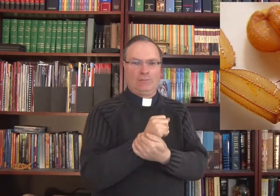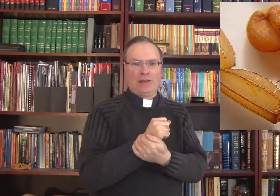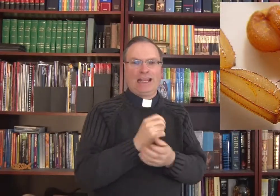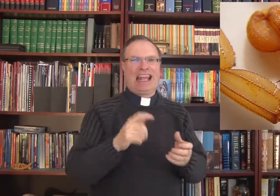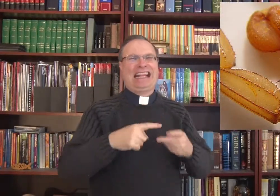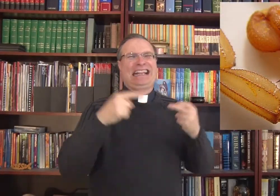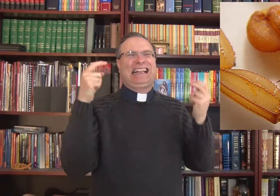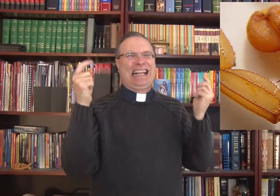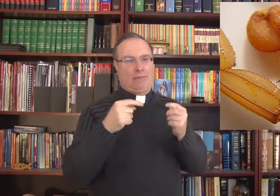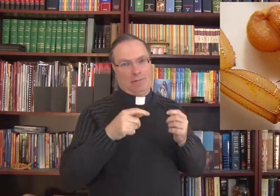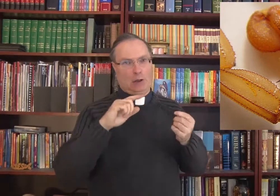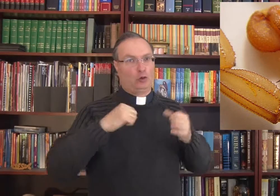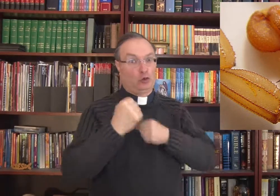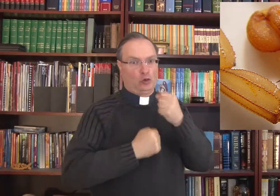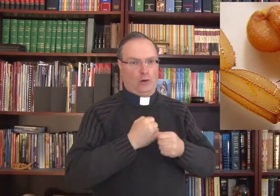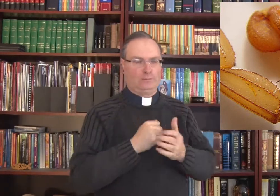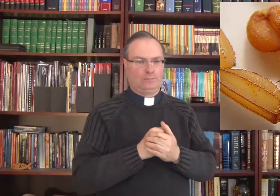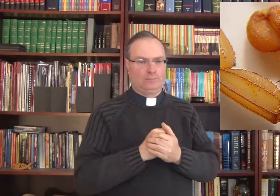et extrêmement douloureuse.